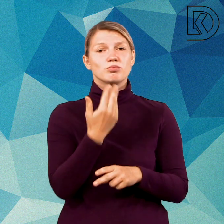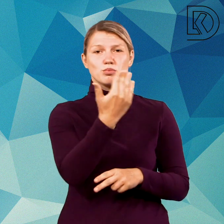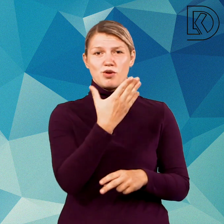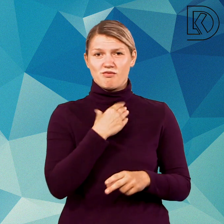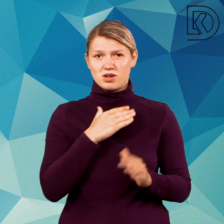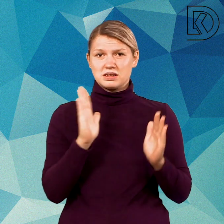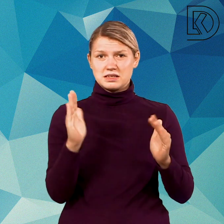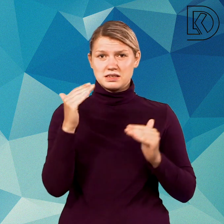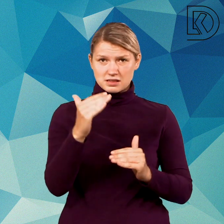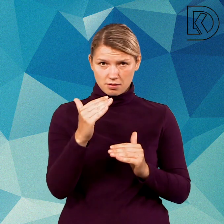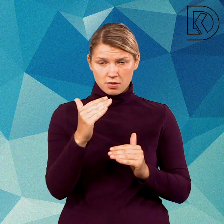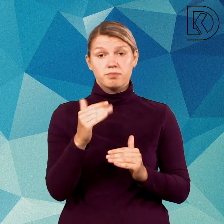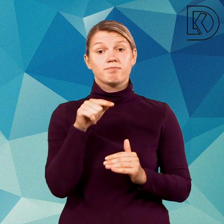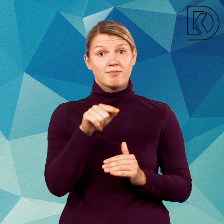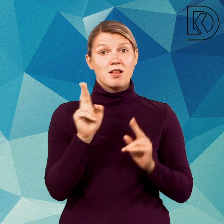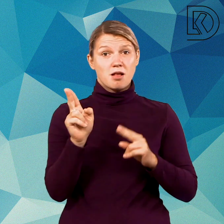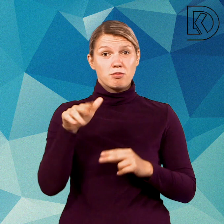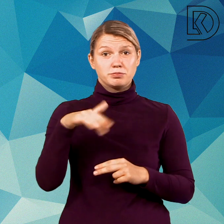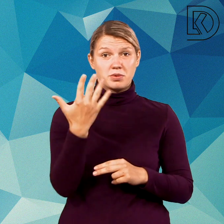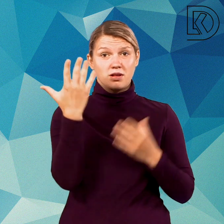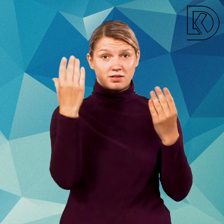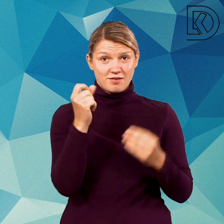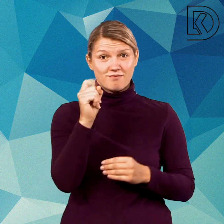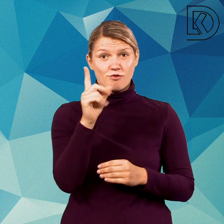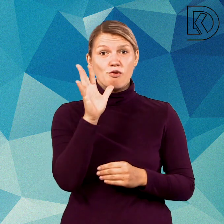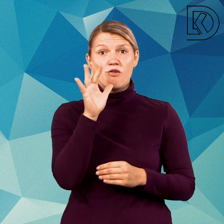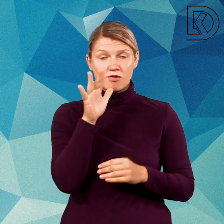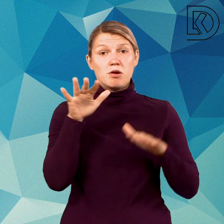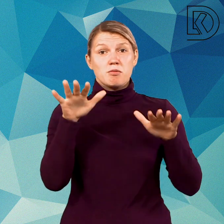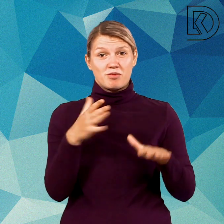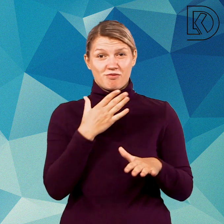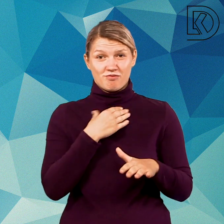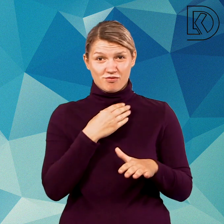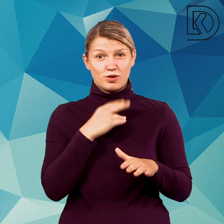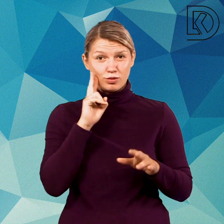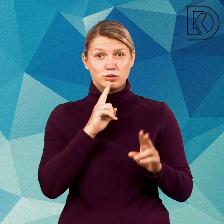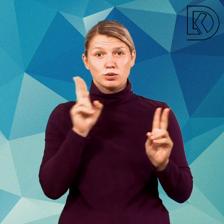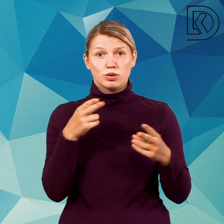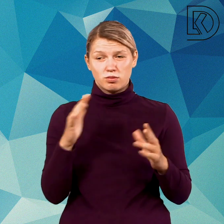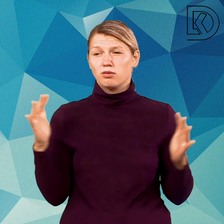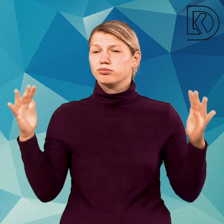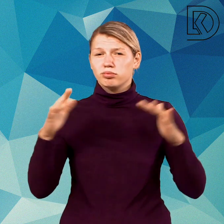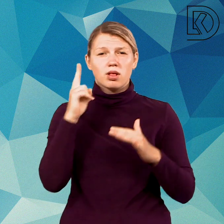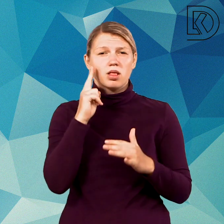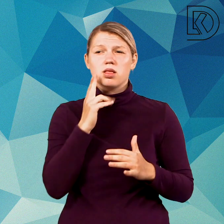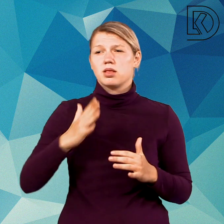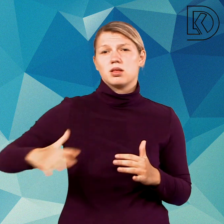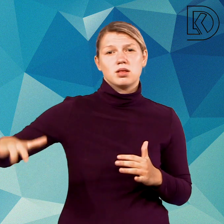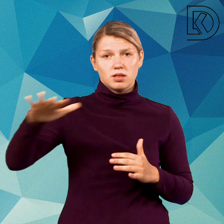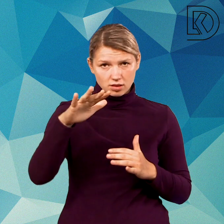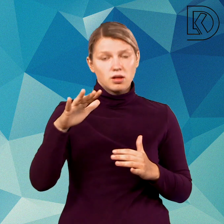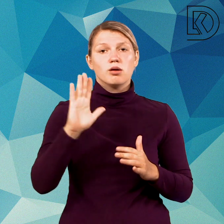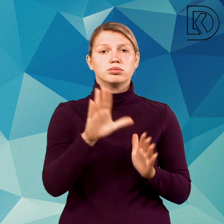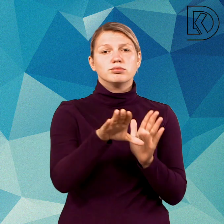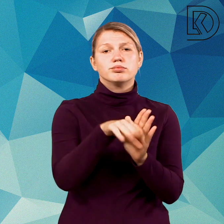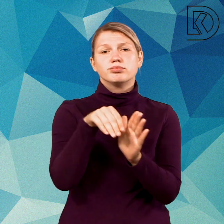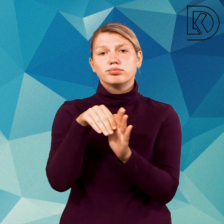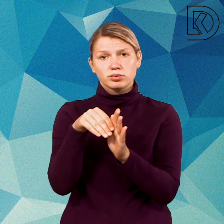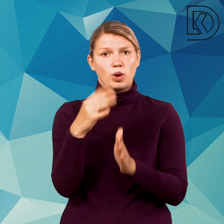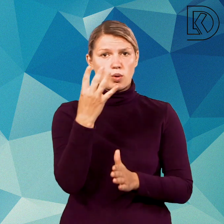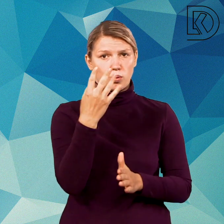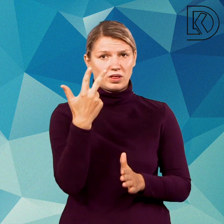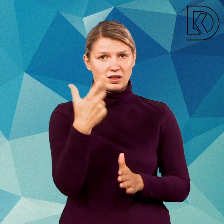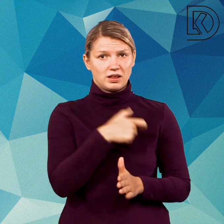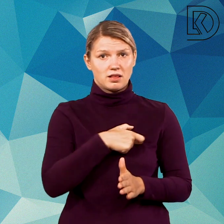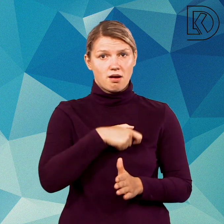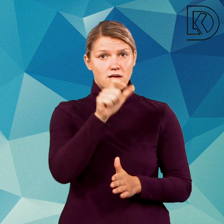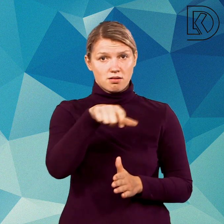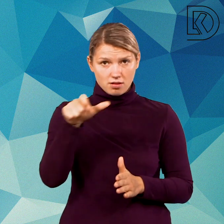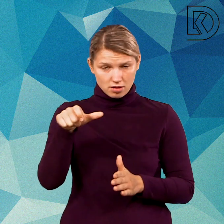Tokia Vilniaus sistema - lapkričio 5 d. 11 val. Vilniaus KRC iš visų LKD narių iš Vilniaus bus išrenkami 43 delegatai,